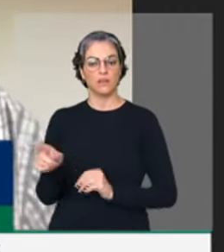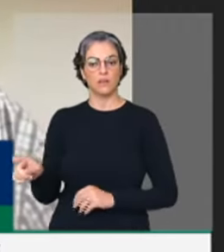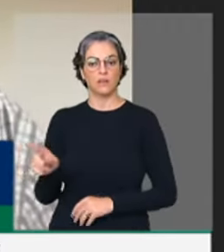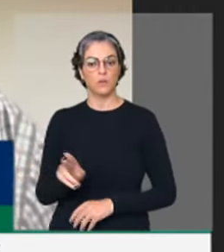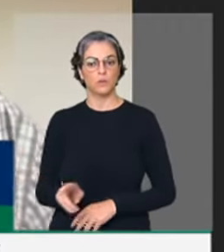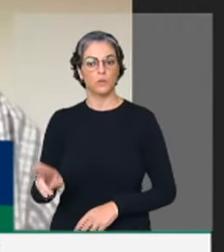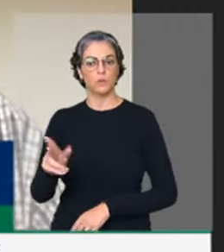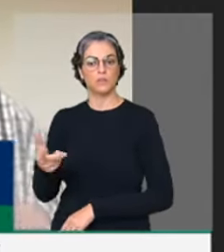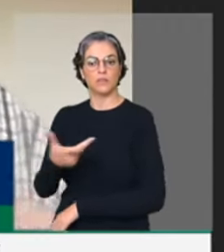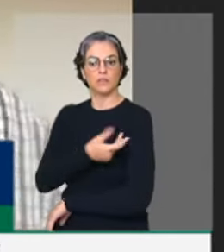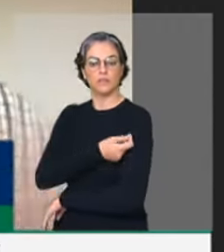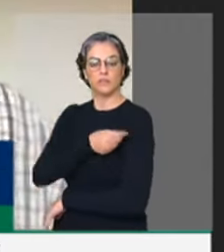AO INVÀS DE DISPONIBILIZAR PARA O CONJUNTO DA POPULAÇÃO